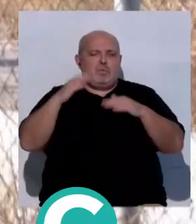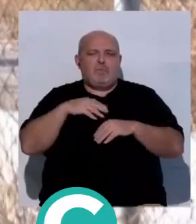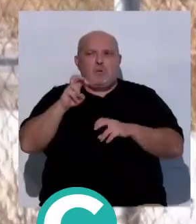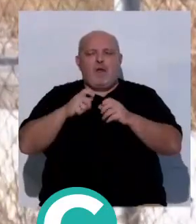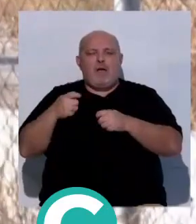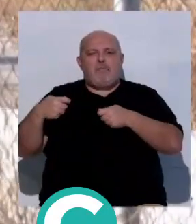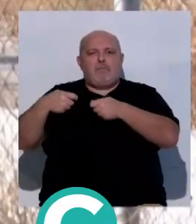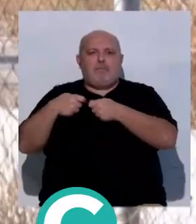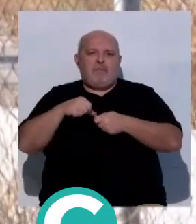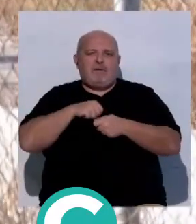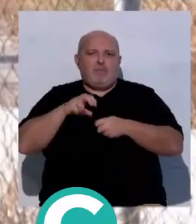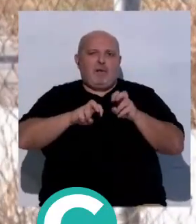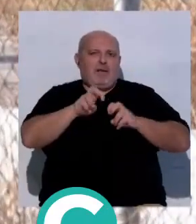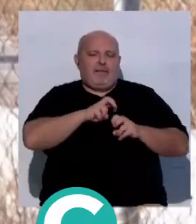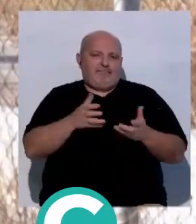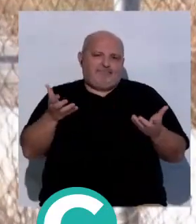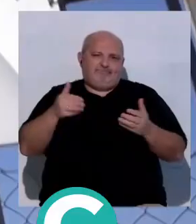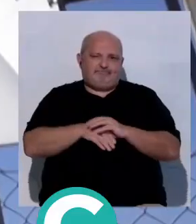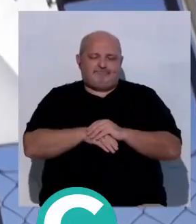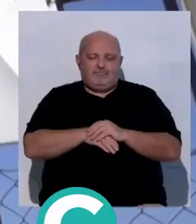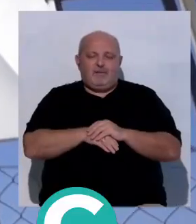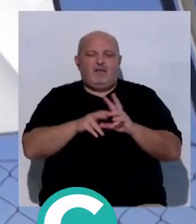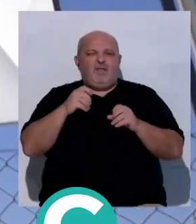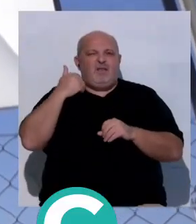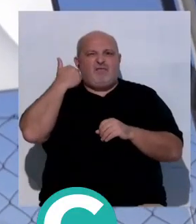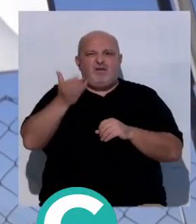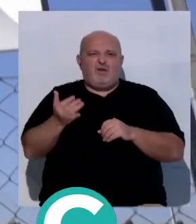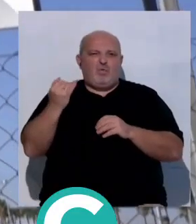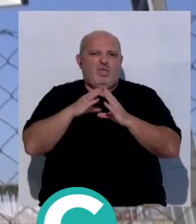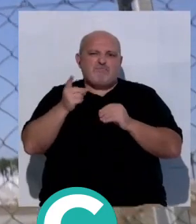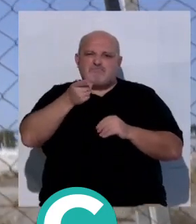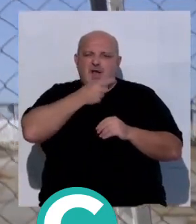completar la financiación de esta también ha afeado la junta de Andalucía por no cumplir